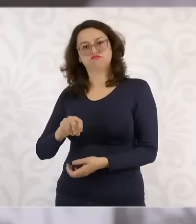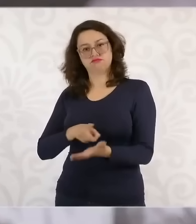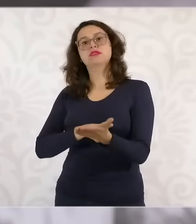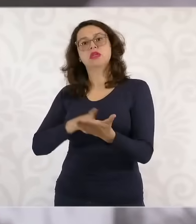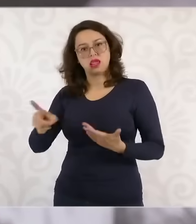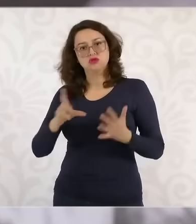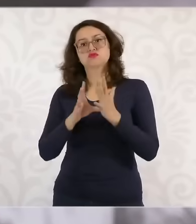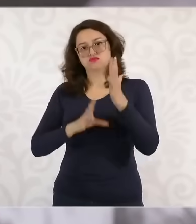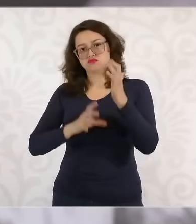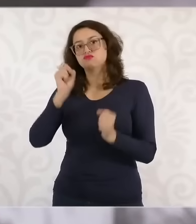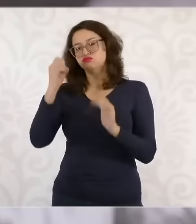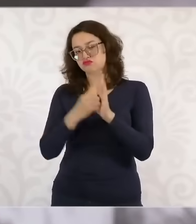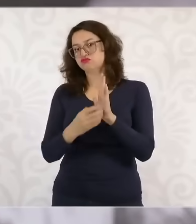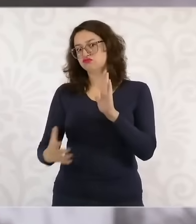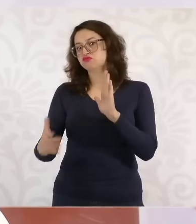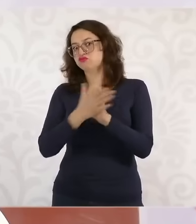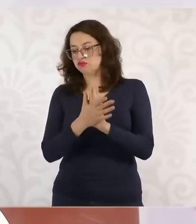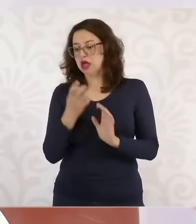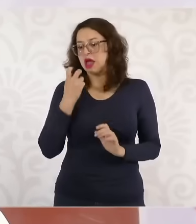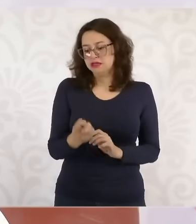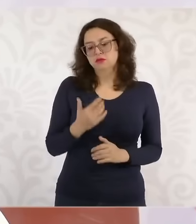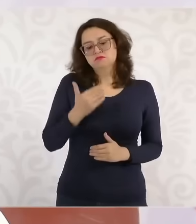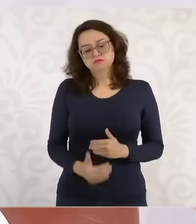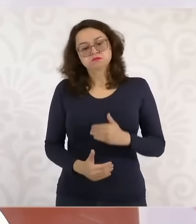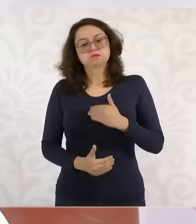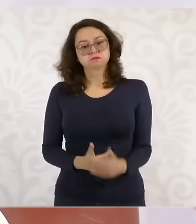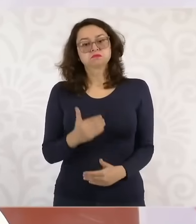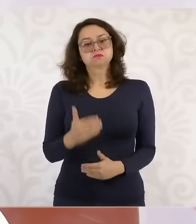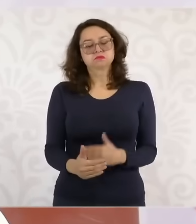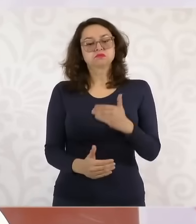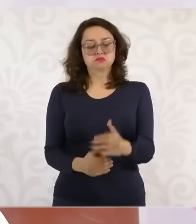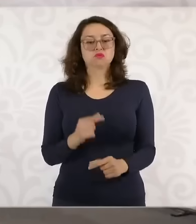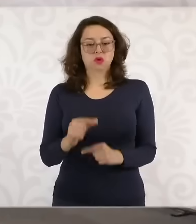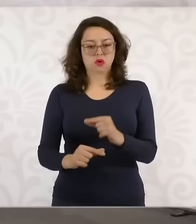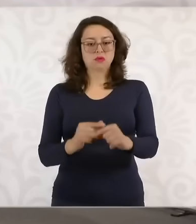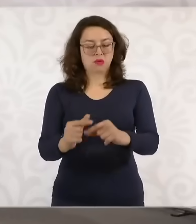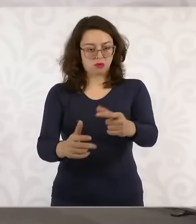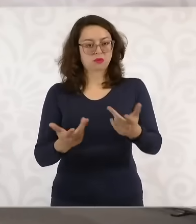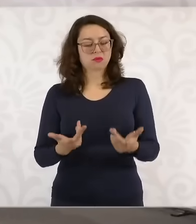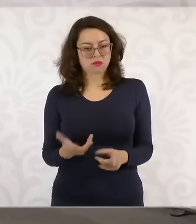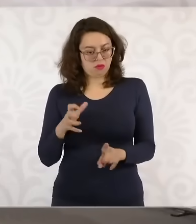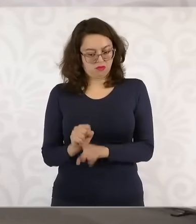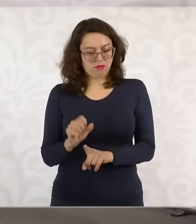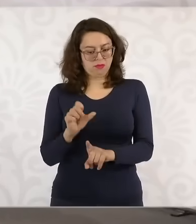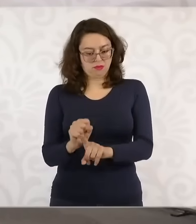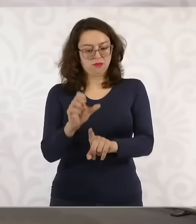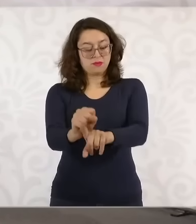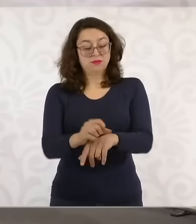en cumplirlo y vamos a comentar cómo lo hemos hecho. De tal manera que estos dos derechos para